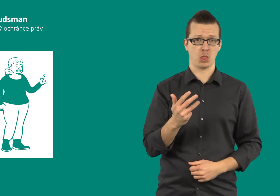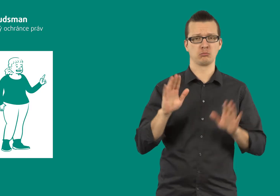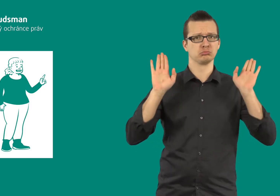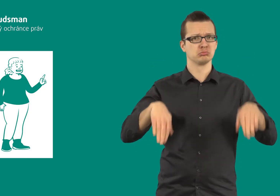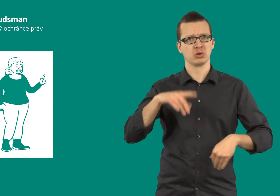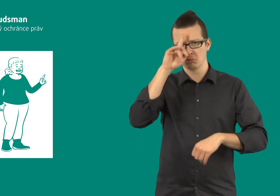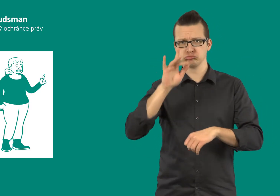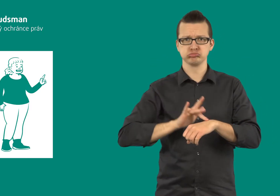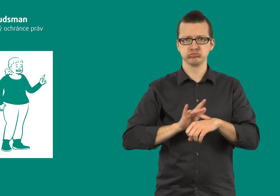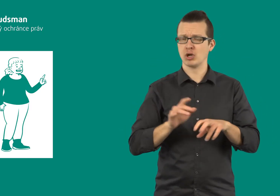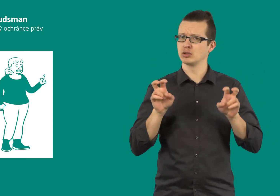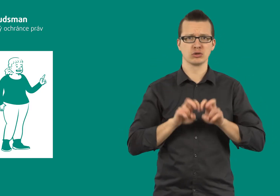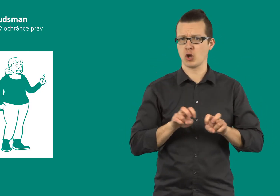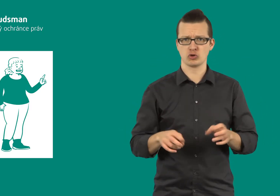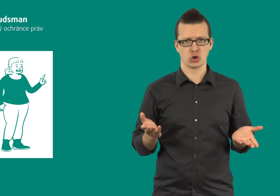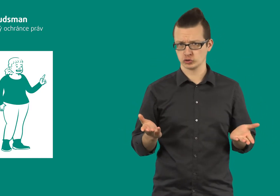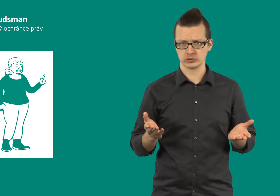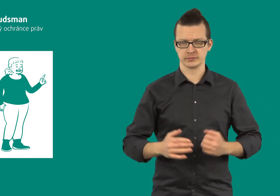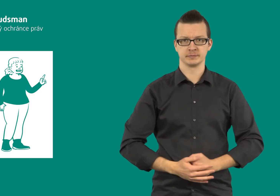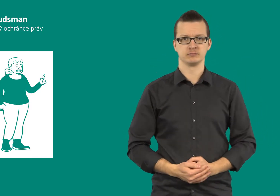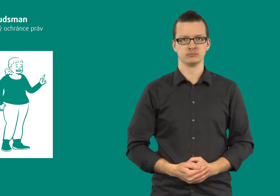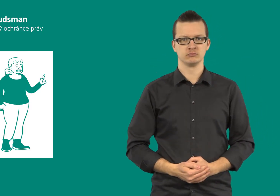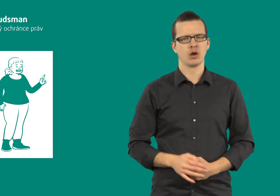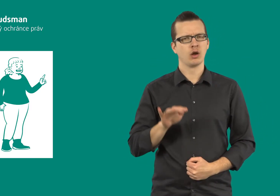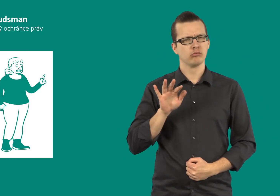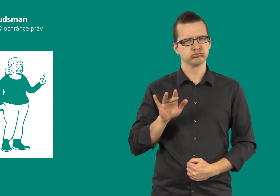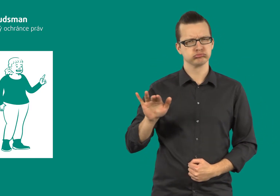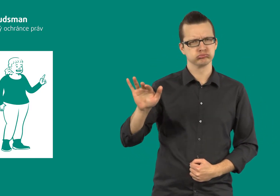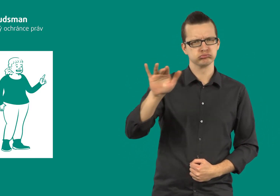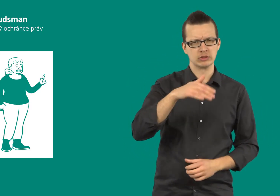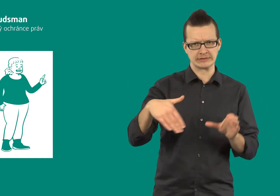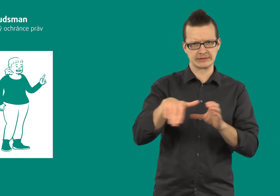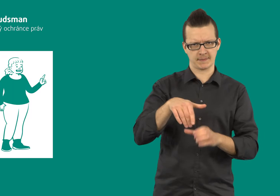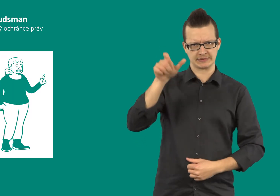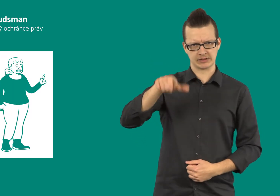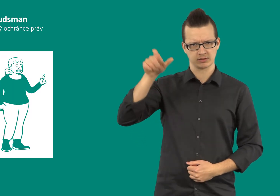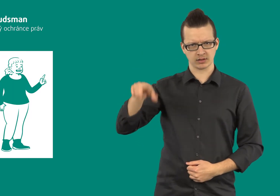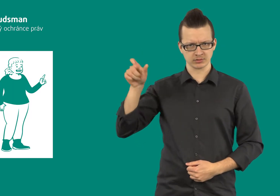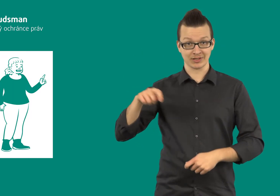a nijak tuto otázku neřeší. Další skupina zaměstnavatelů